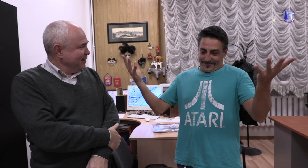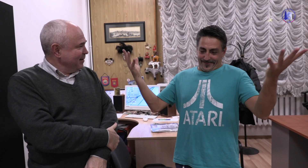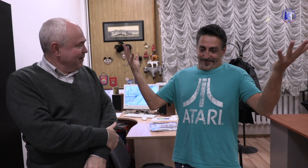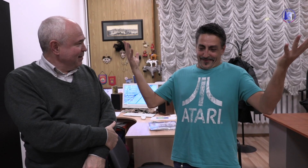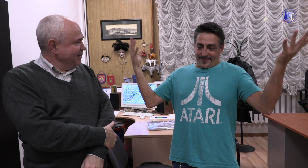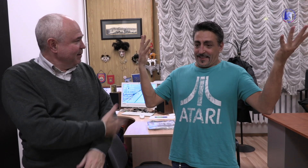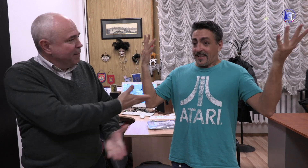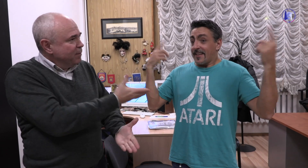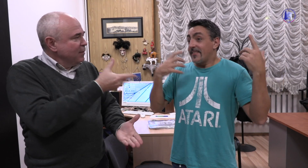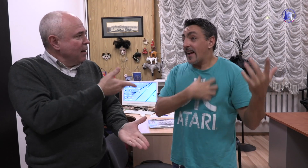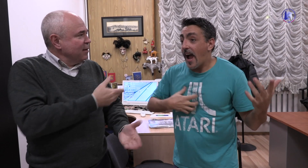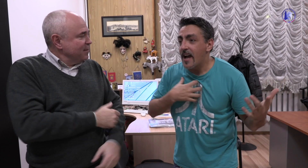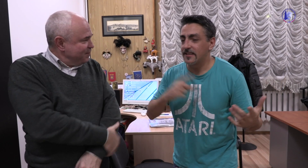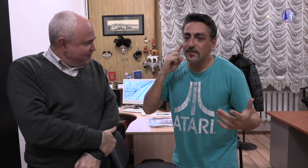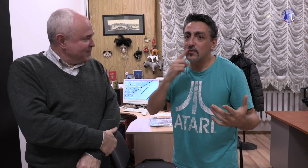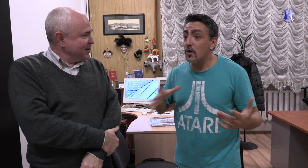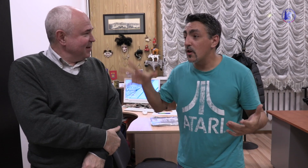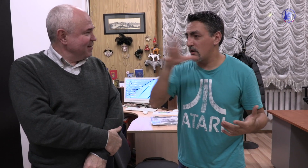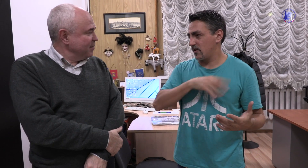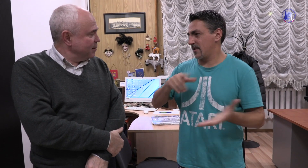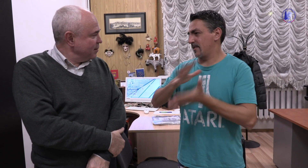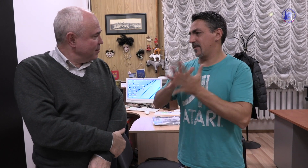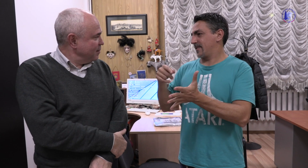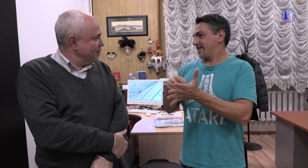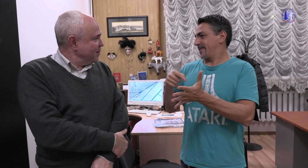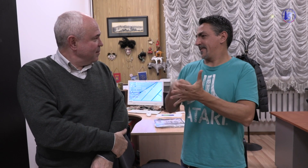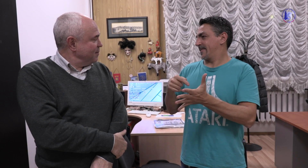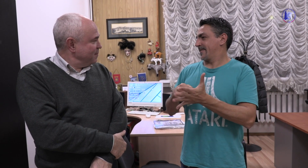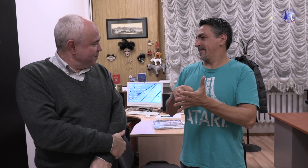Всем глухим важно ценить жестовый язык!